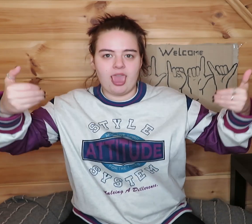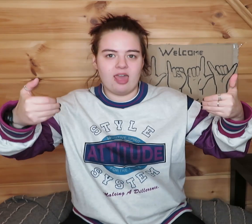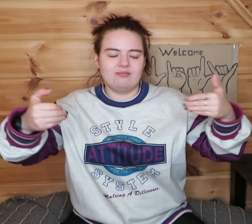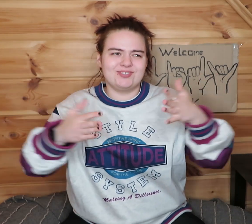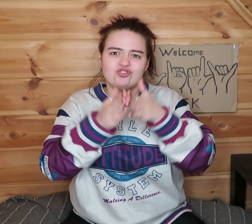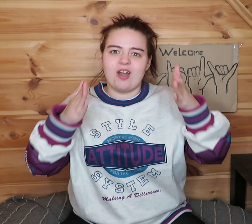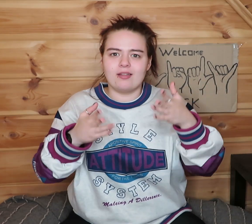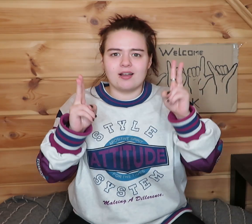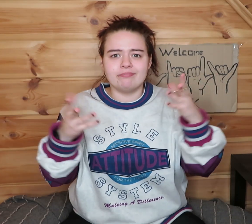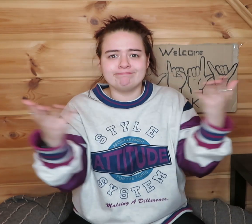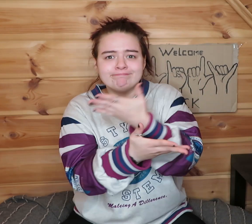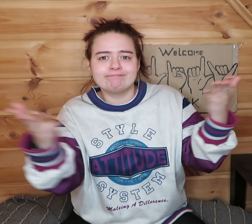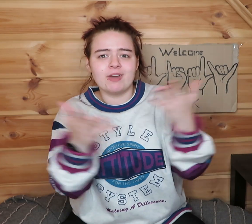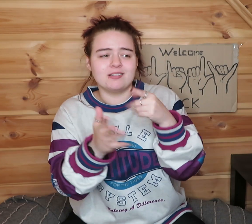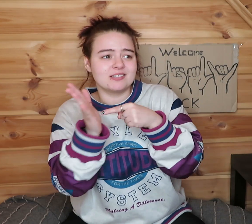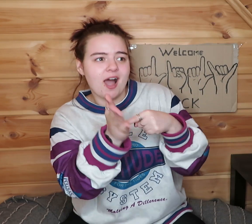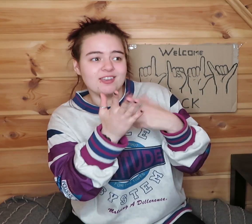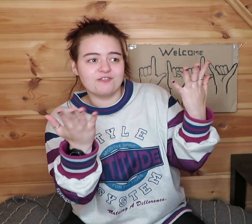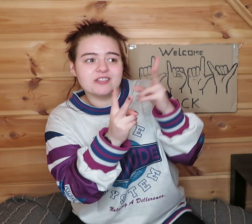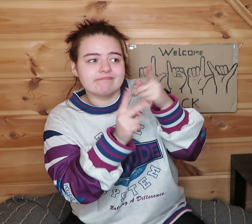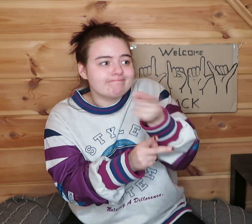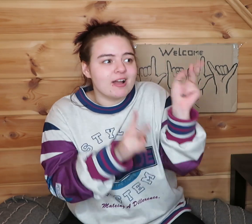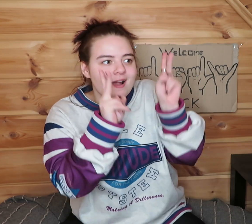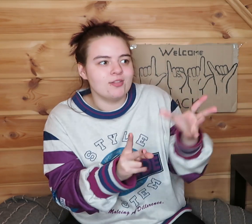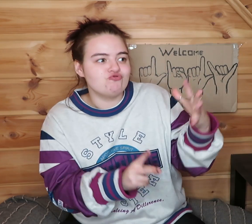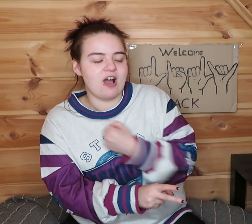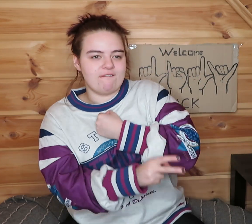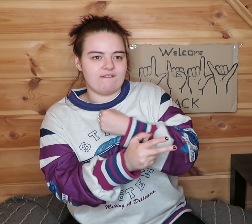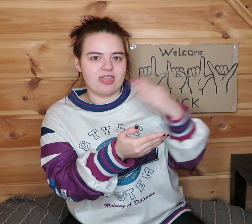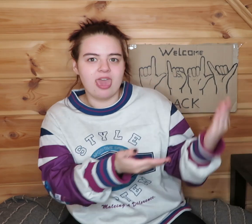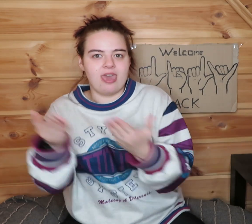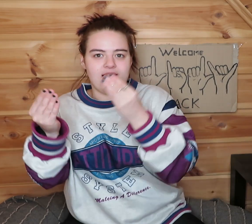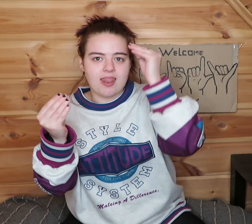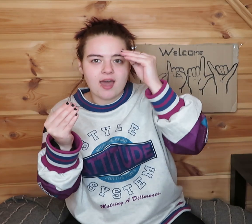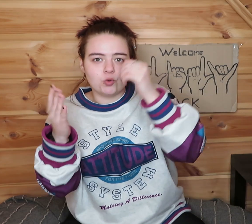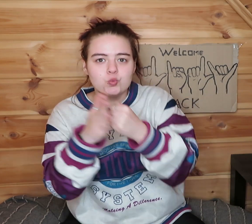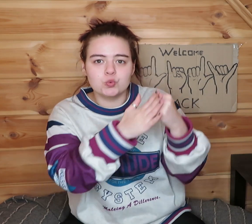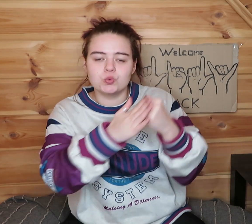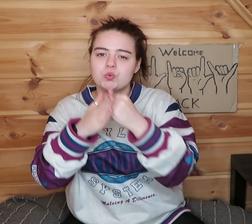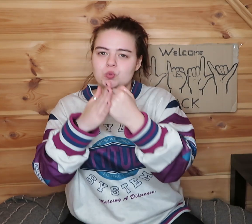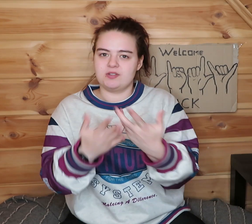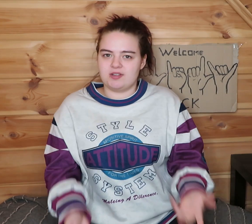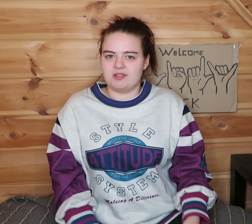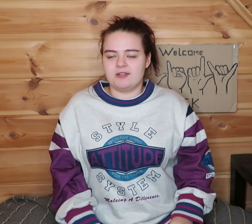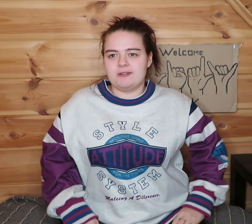Schade, denn eigentlich könnte man voneinander lernen und zeigen was sie schaffen können. Sich gegenseitig unterstützen.